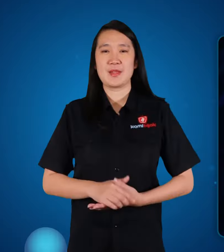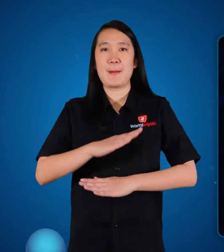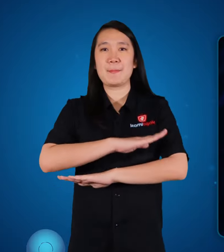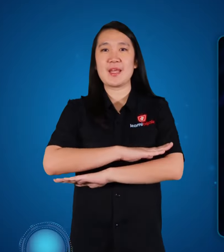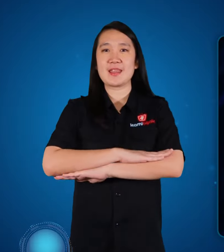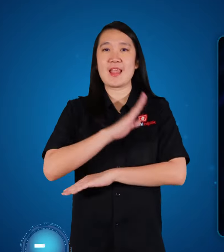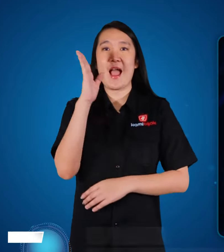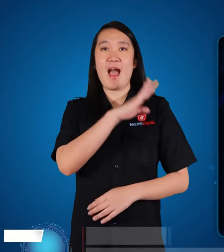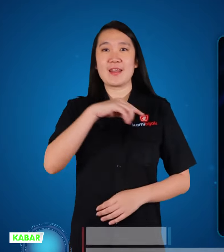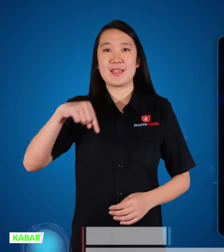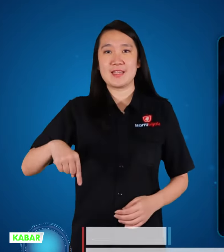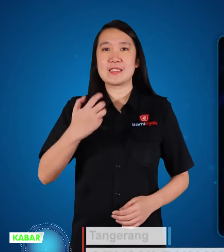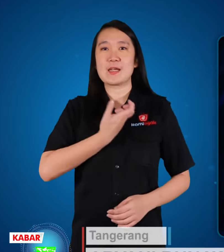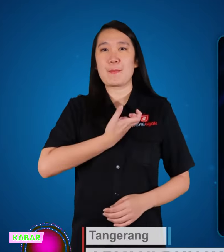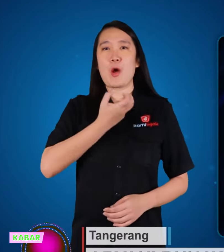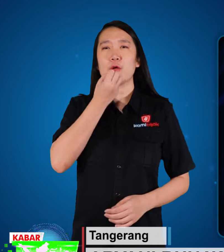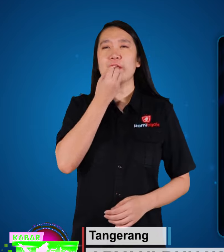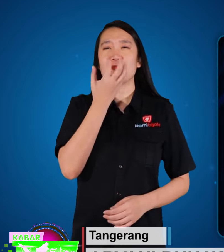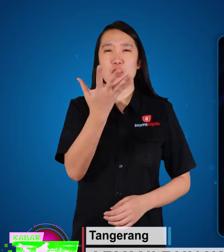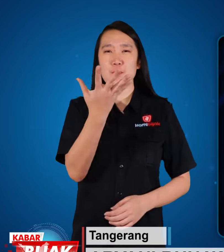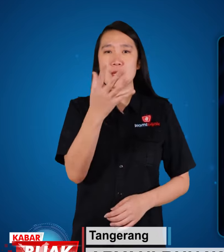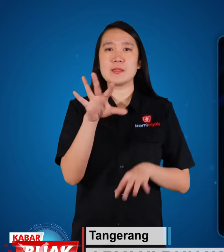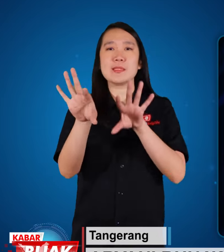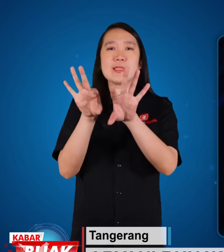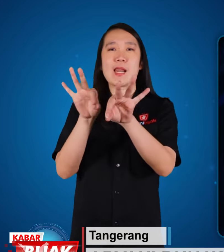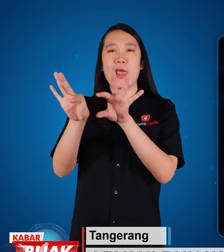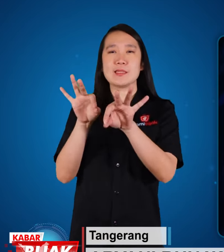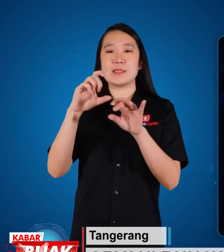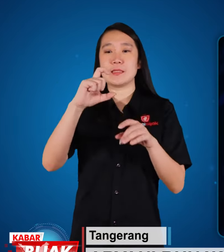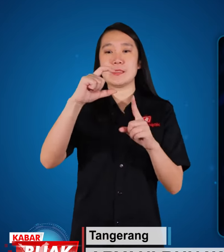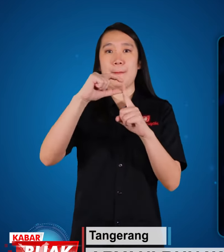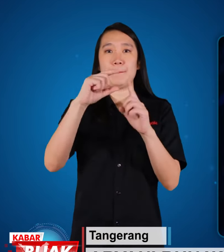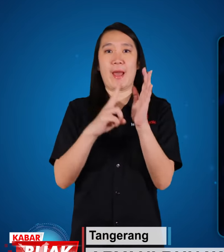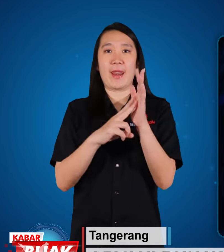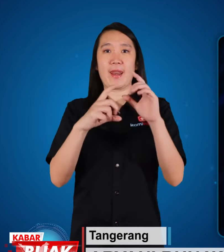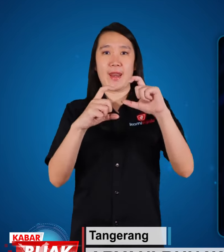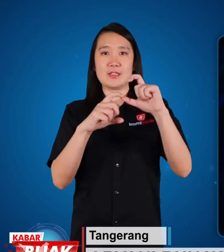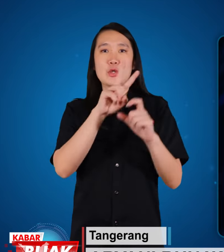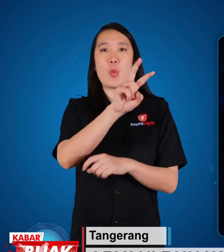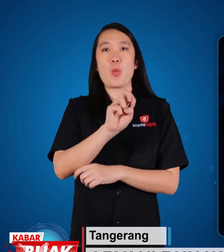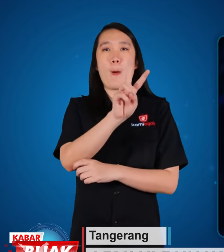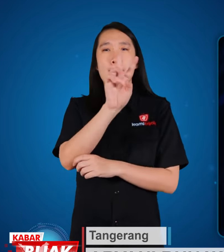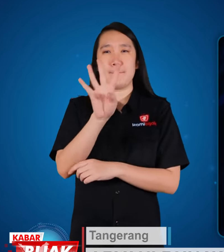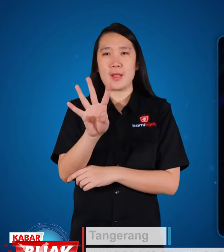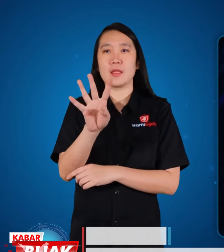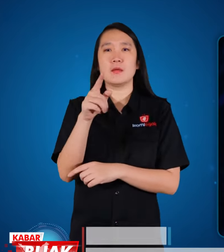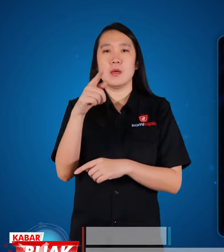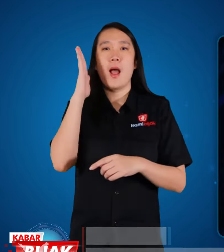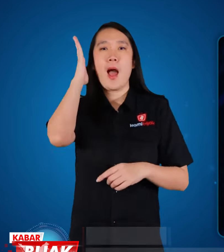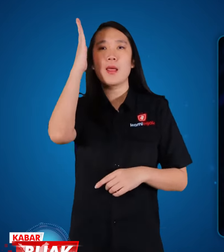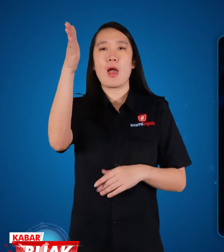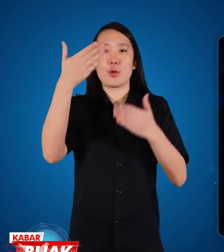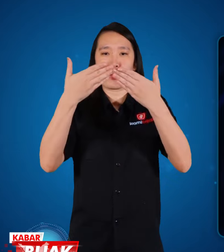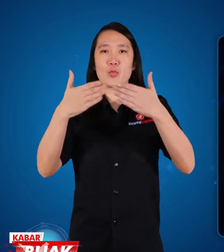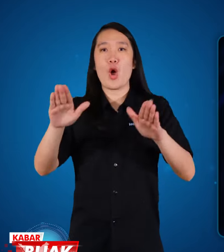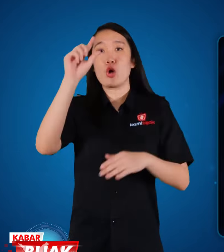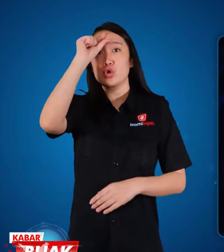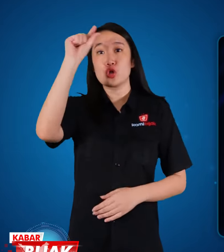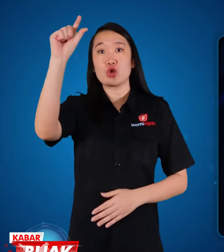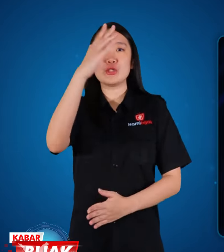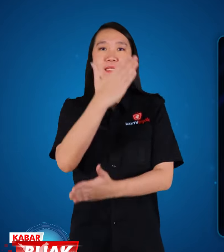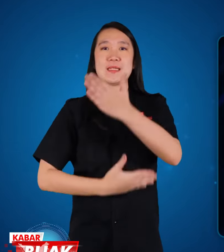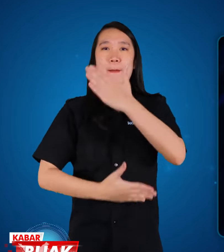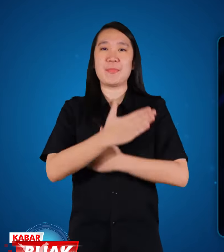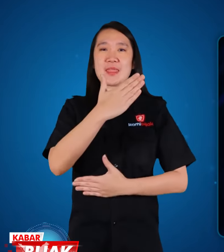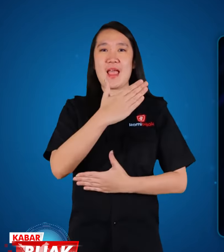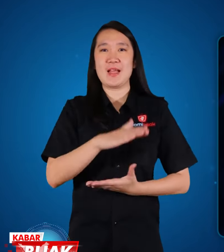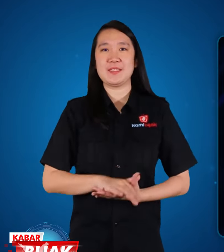Berita hari ini, saya mau menyampaikan seleksi CPNS 2024 segera dibuka untuk Disabilitas.